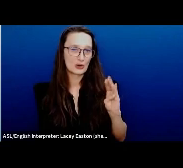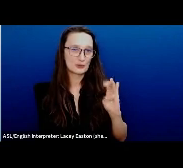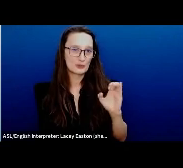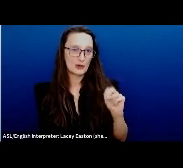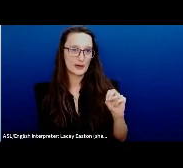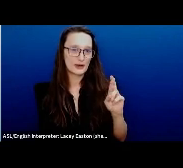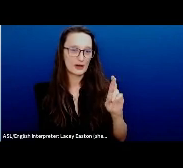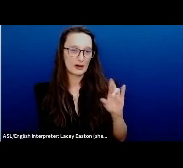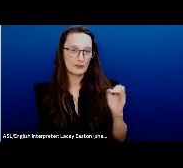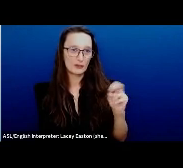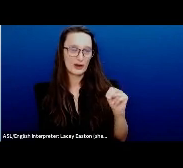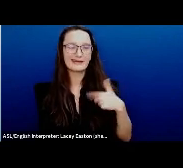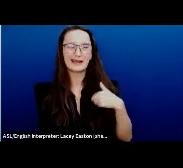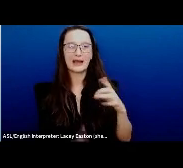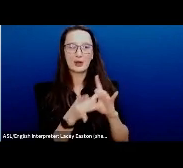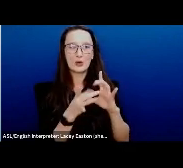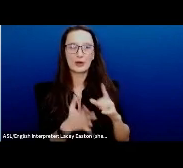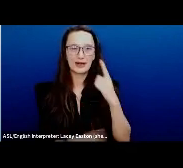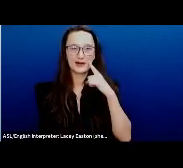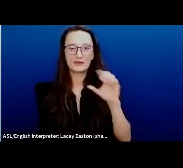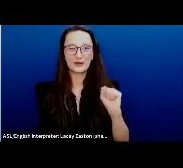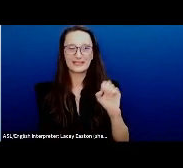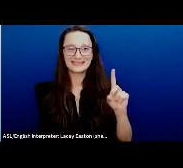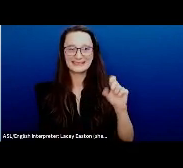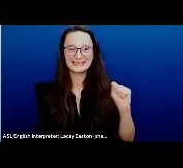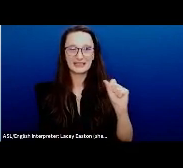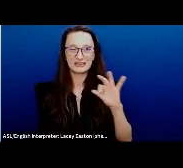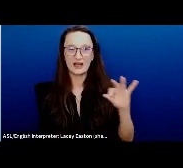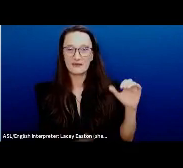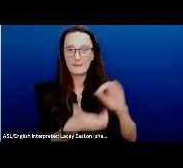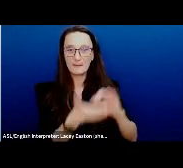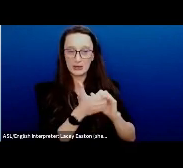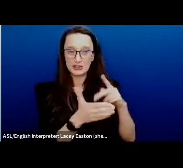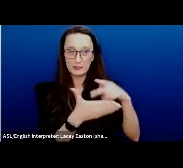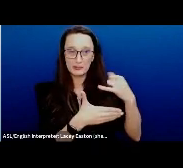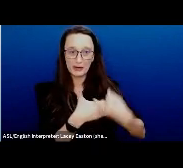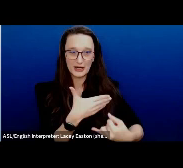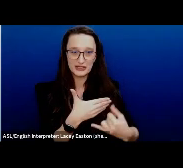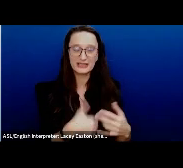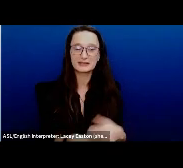Proyecto Seeds of Partnership y conmigo asistiendo en esta sesión están los colegas de Seeds of Partnership y